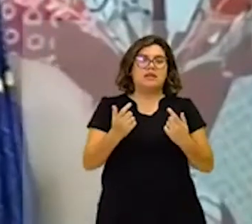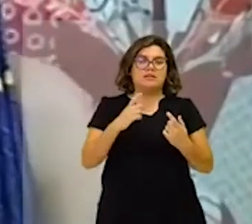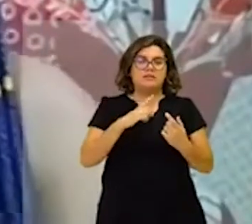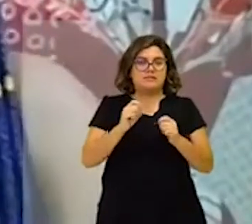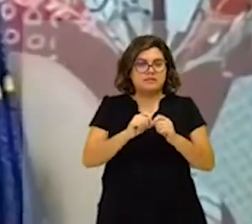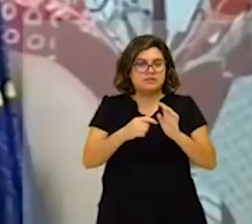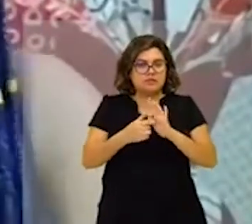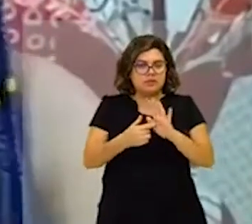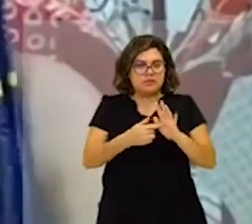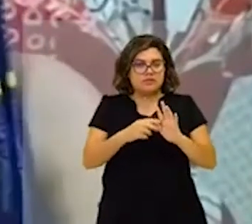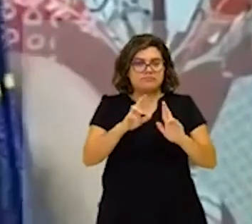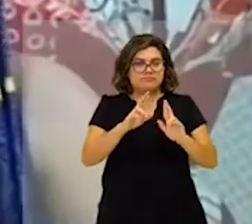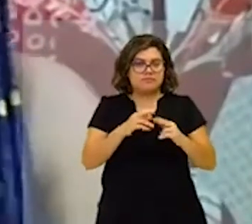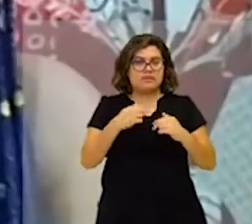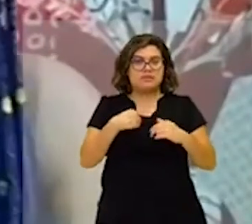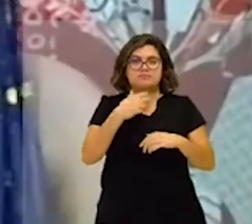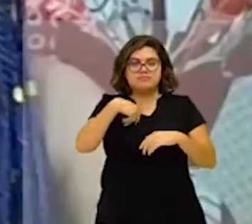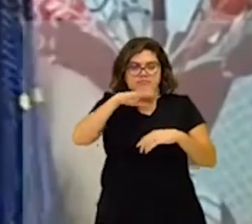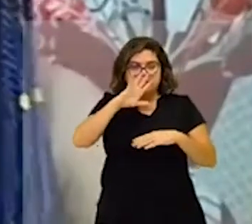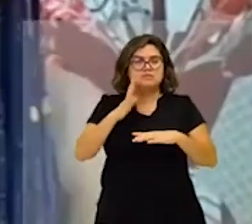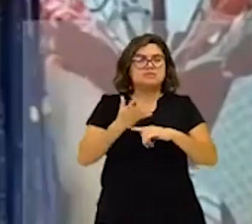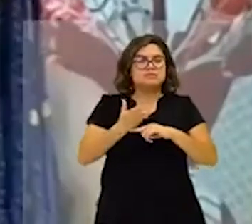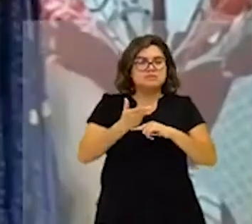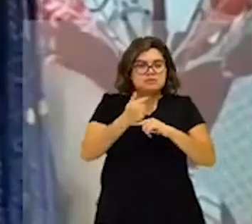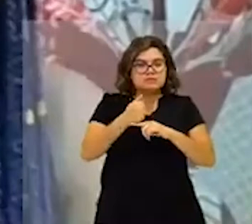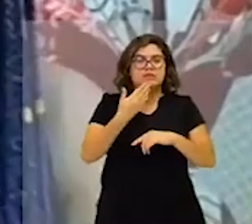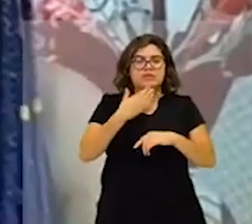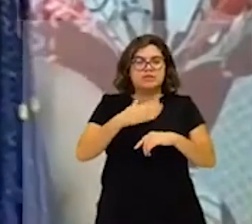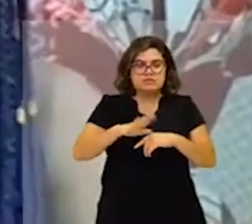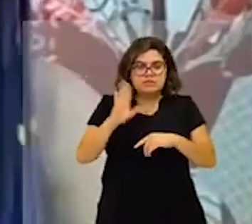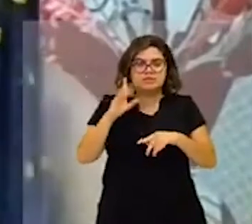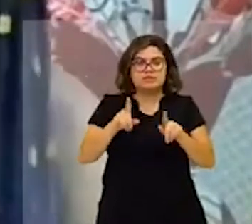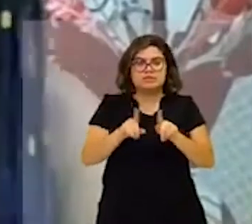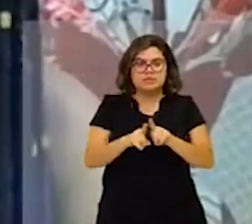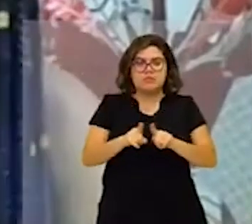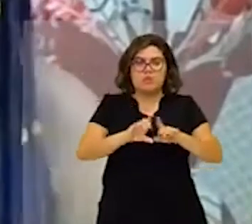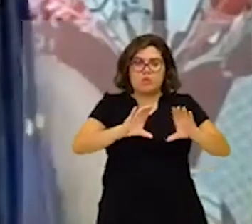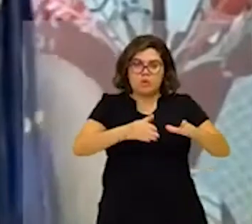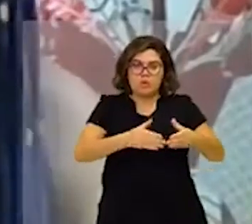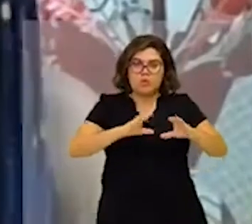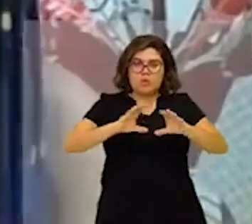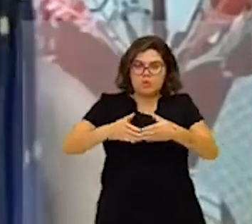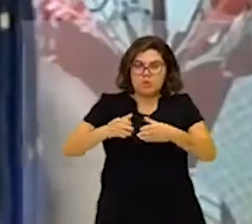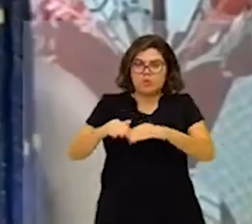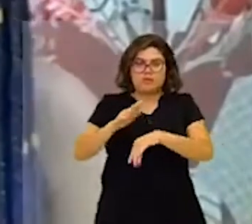para mim a maior eficiência das candidaturas e dos mandatos coletivos é desde a formulação de todas